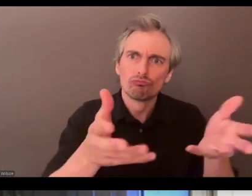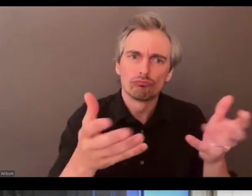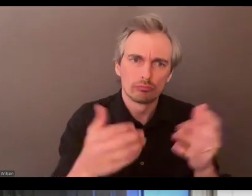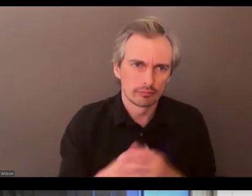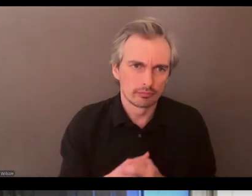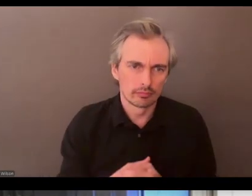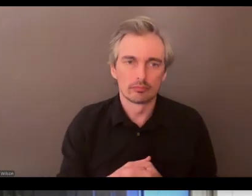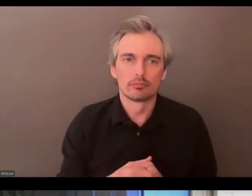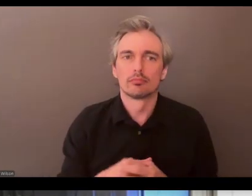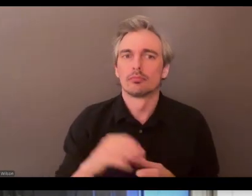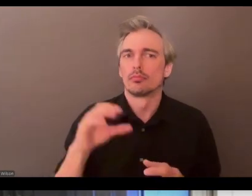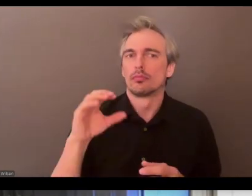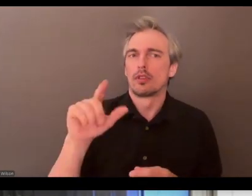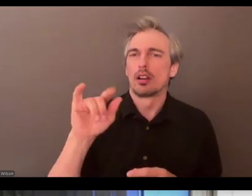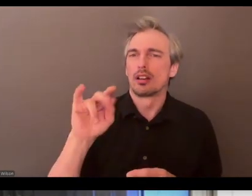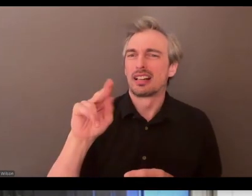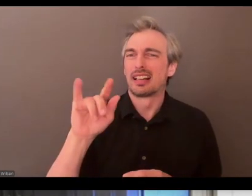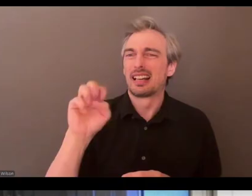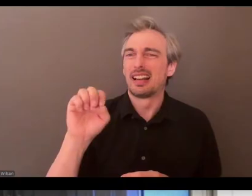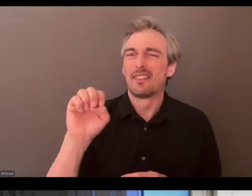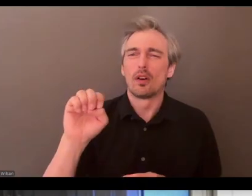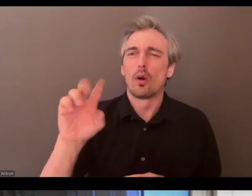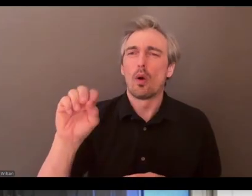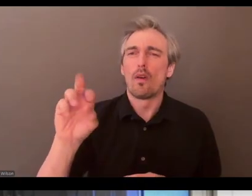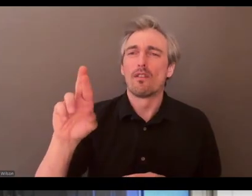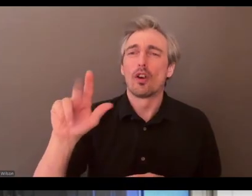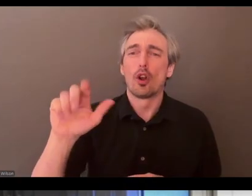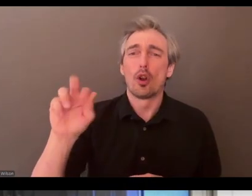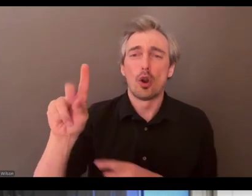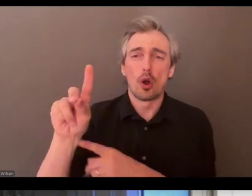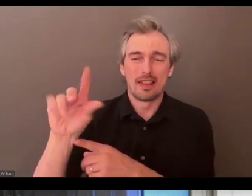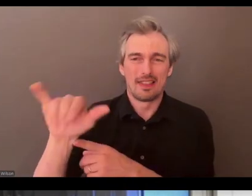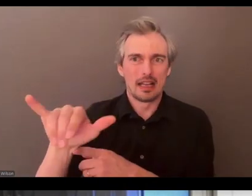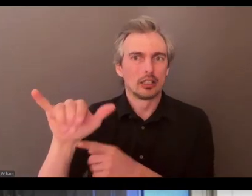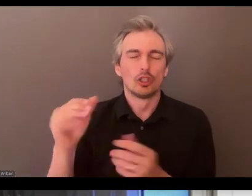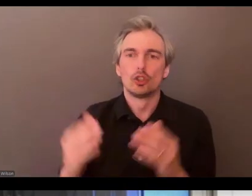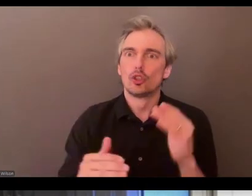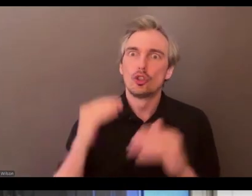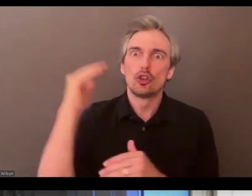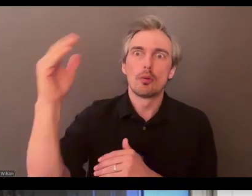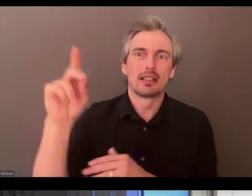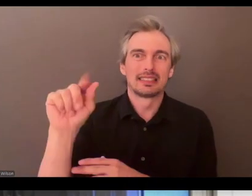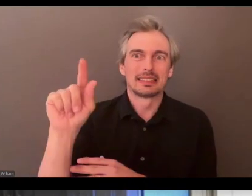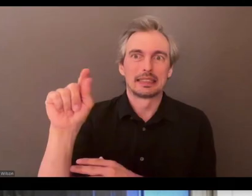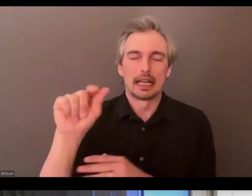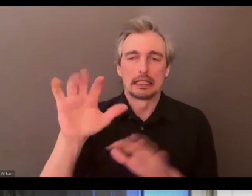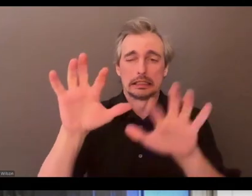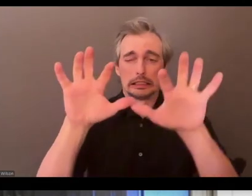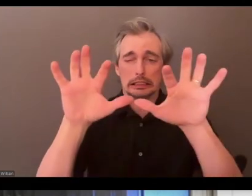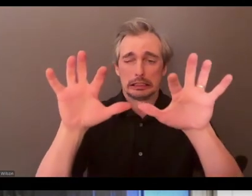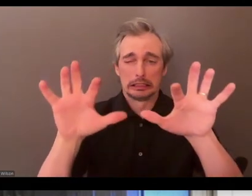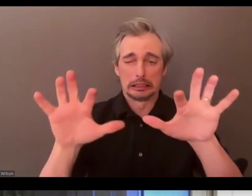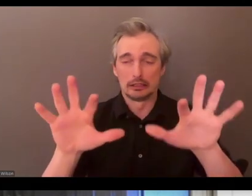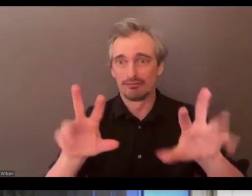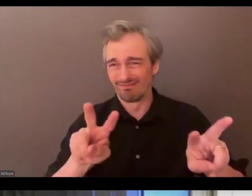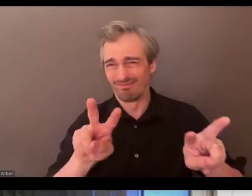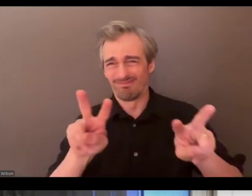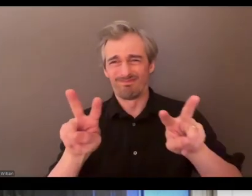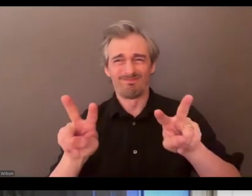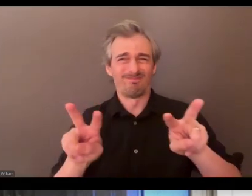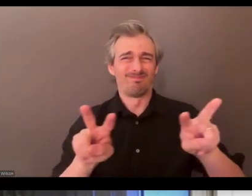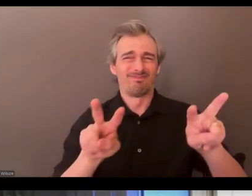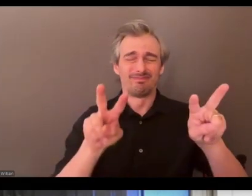また、視覚的な要素が特定のグラデ ーションの色（例えば赤や緑）に依存 している場合、色覚異常のユ ーザ ーは意味を見逃す可能性があります。